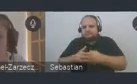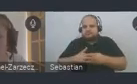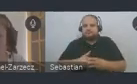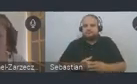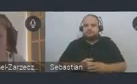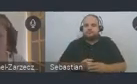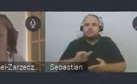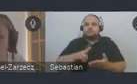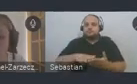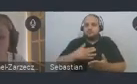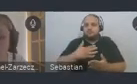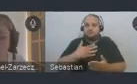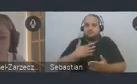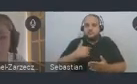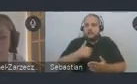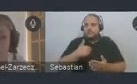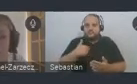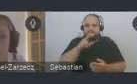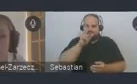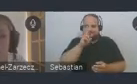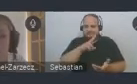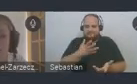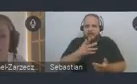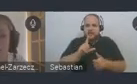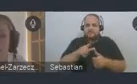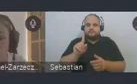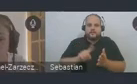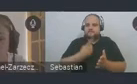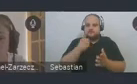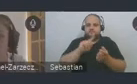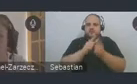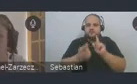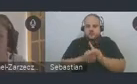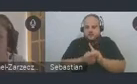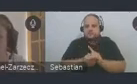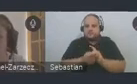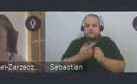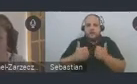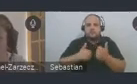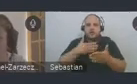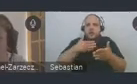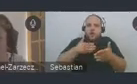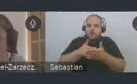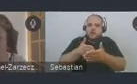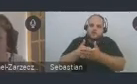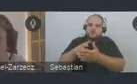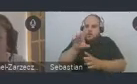a które dla nas mogą być niewidoczne. Ale pierwsze spotkanie jest po to, żeby te ograniczenia zaobserwować.